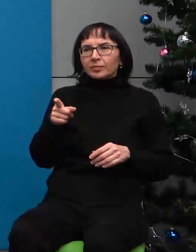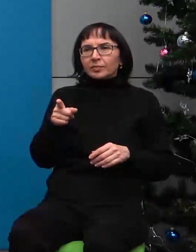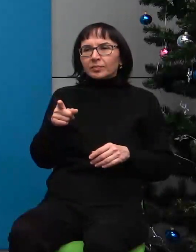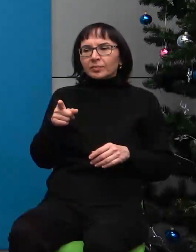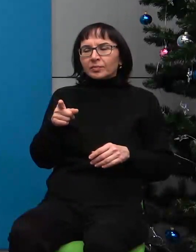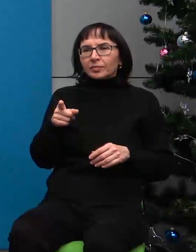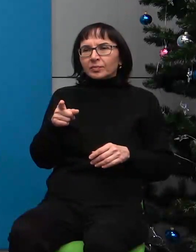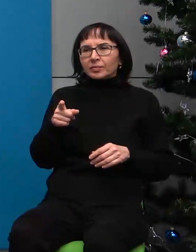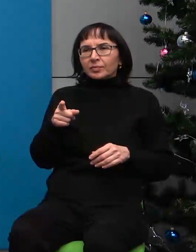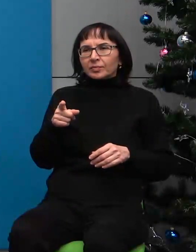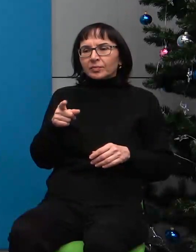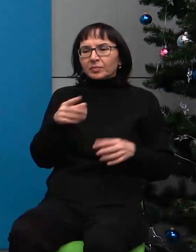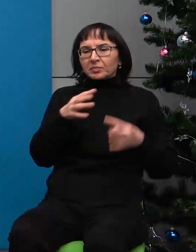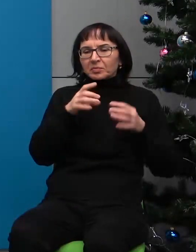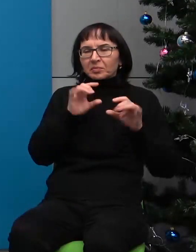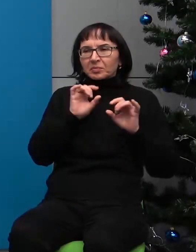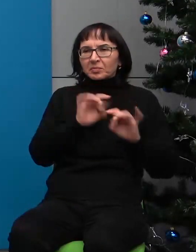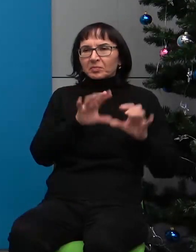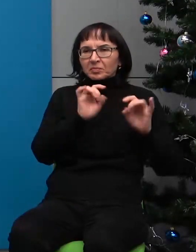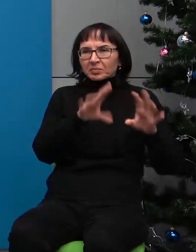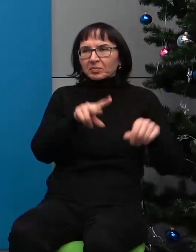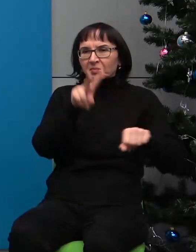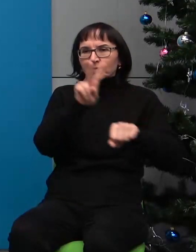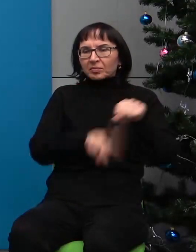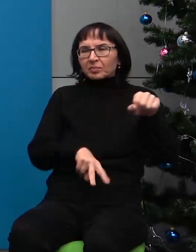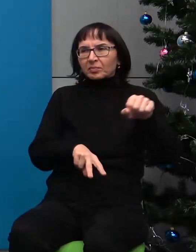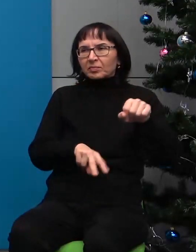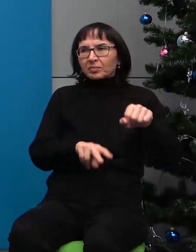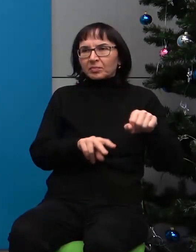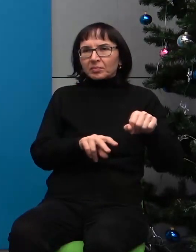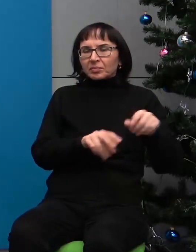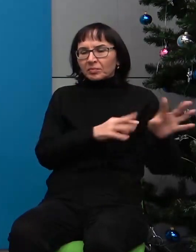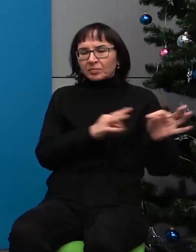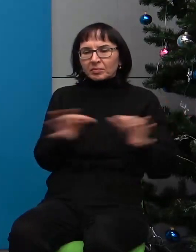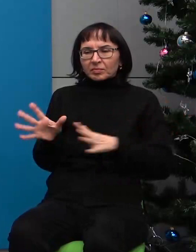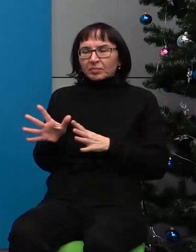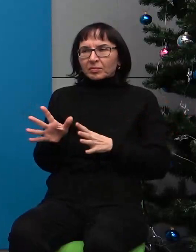po prostu pobiegał na policję. Bo gdzie miał pójść? Internetu nie było.